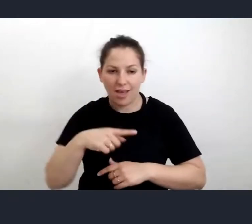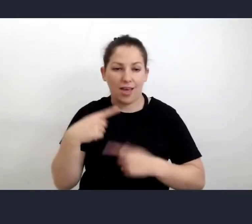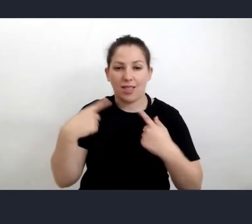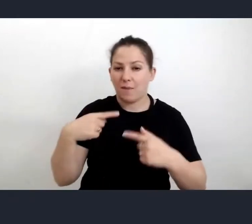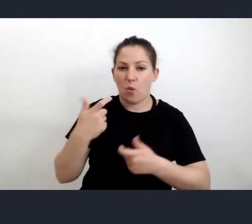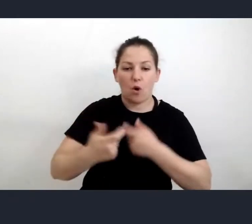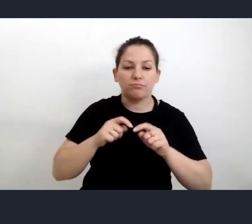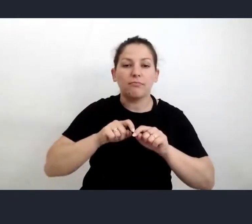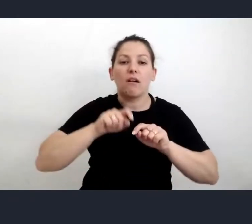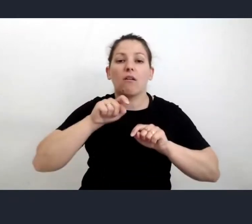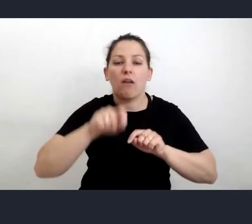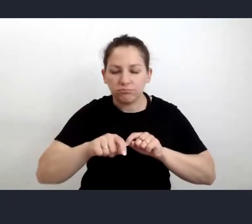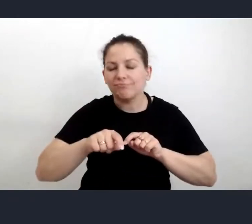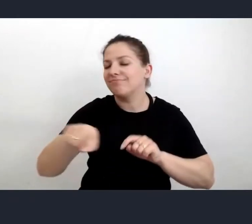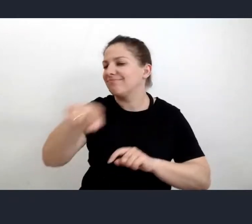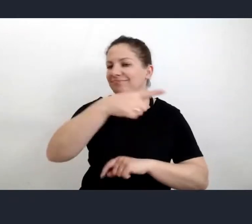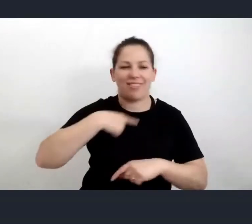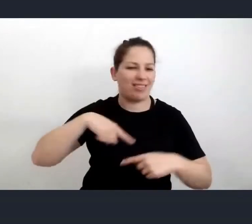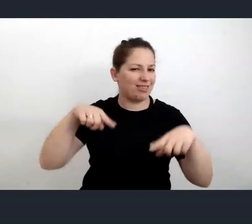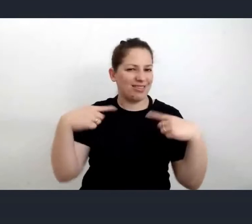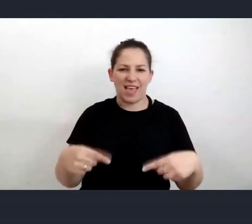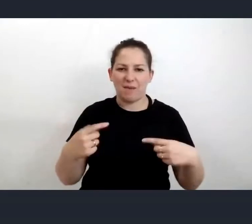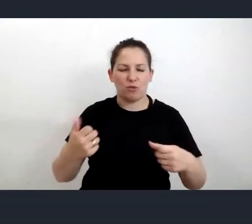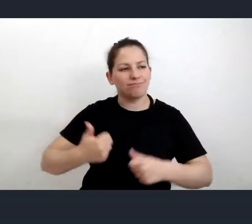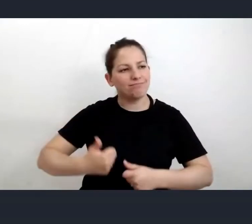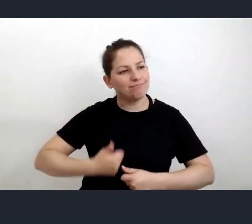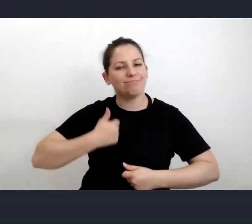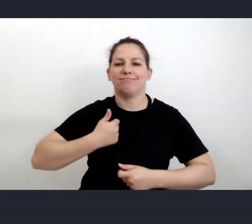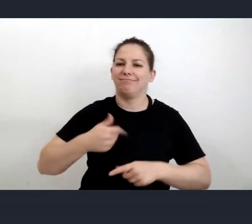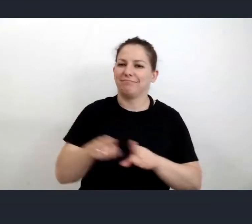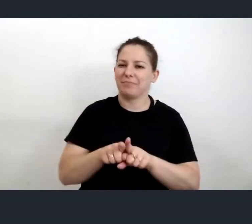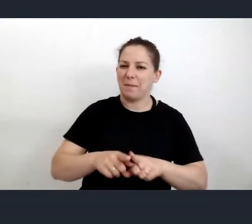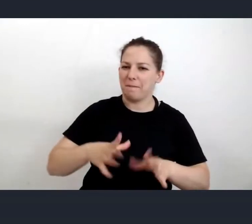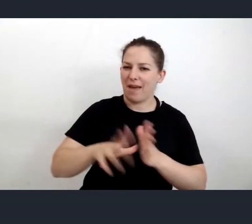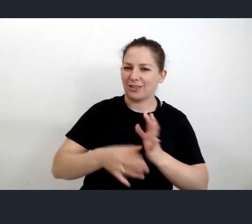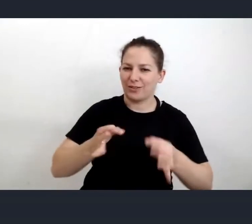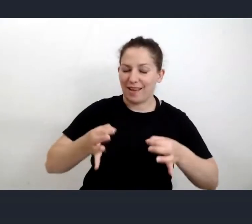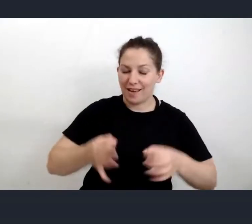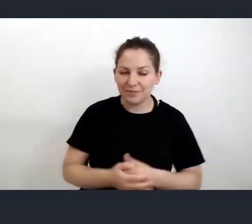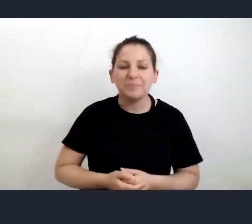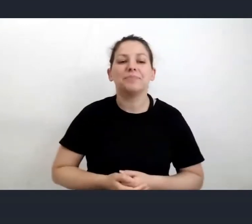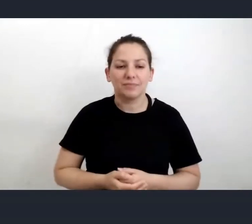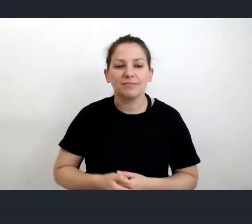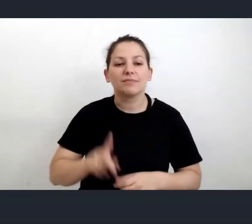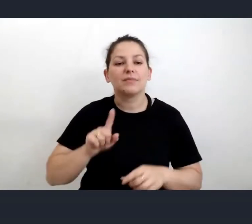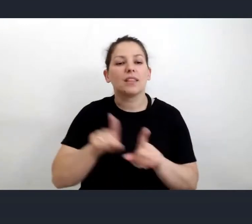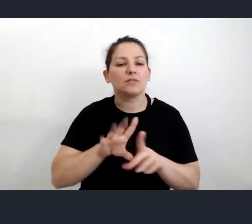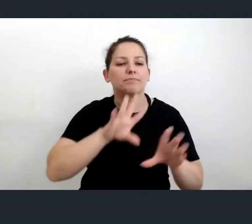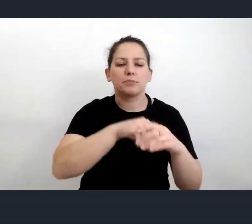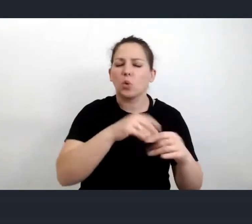podejrzewam, że dzisiaj nie bylibyśmy tak dumnym miastem, jakim jesteśmy. Też przystąpiliśmy do różnego rodzaju organizacji,